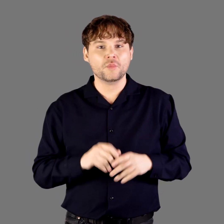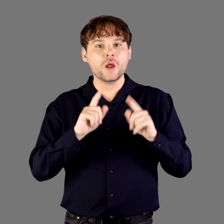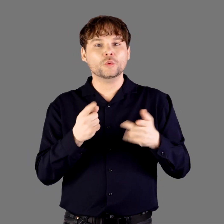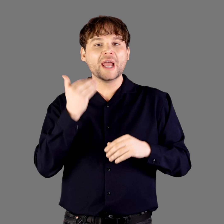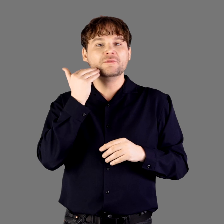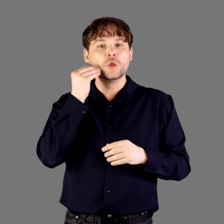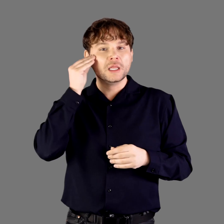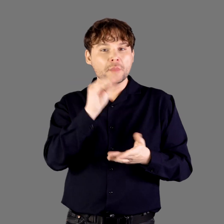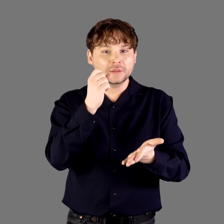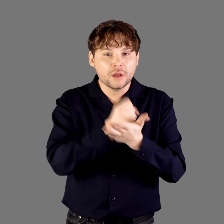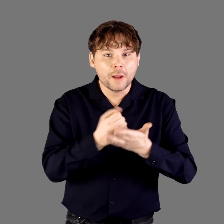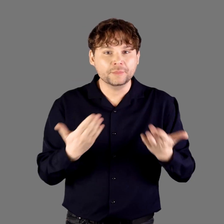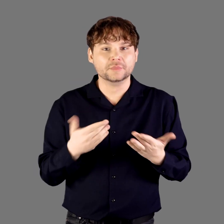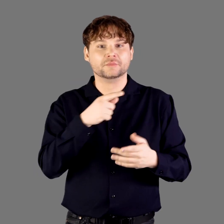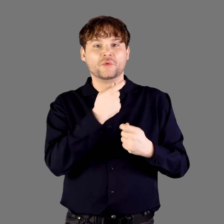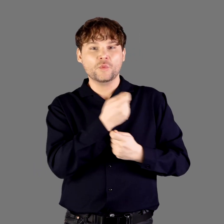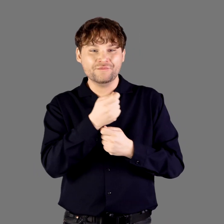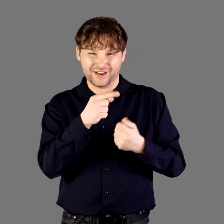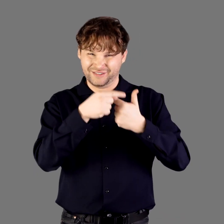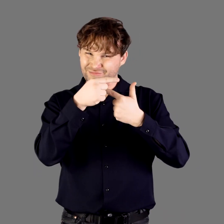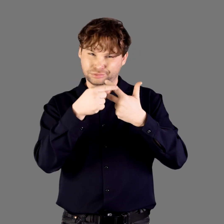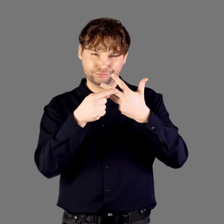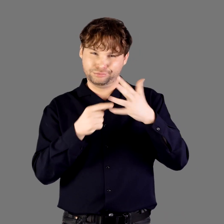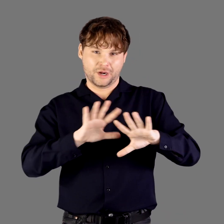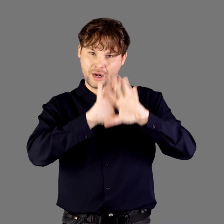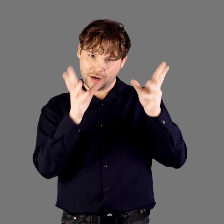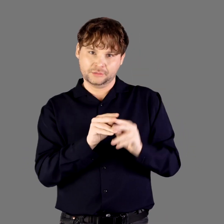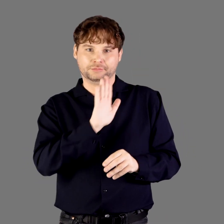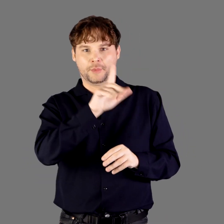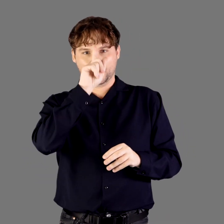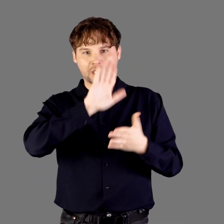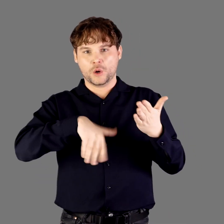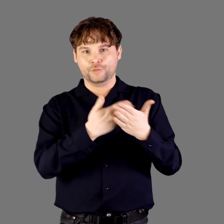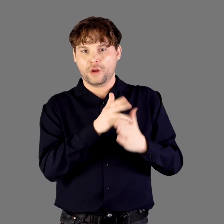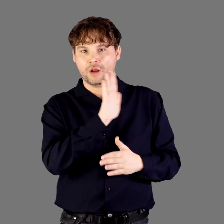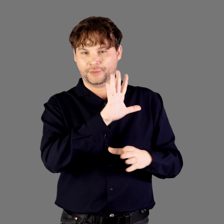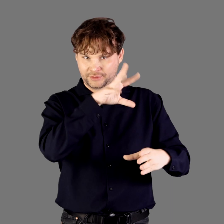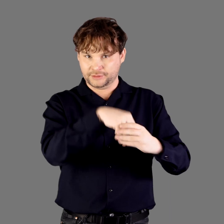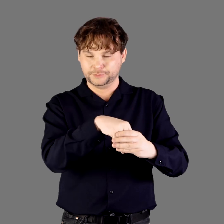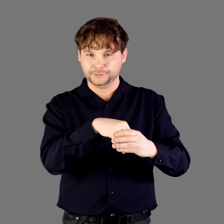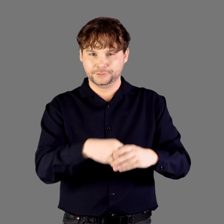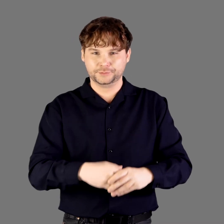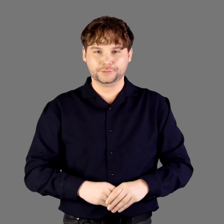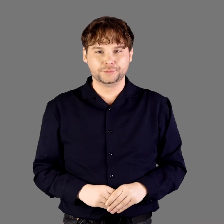Das Einwohnermeldeamt und die Feuerwehr waren ihr ebenfalls angegliedert.